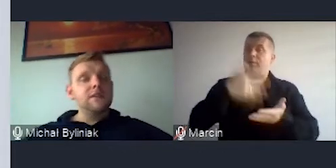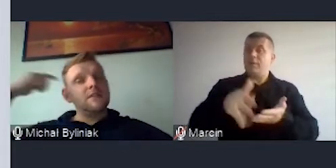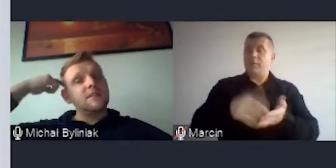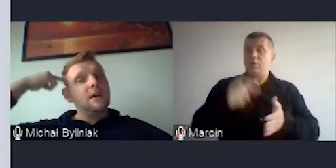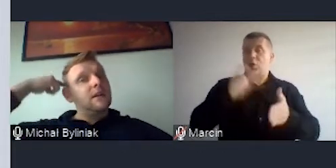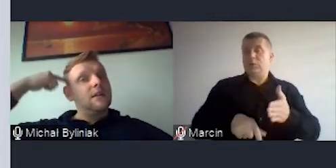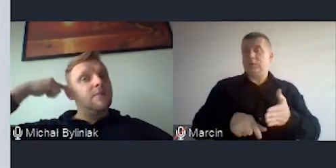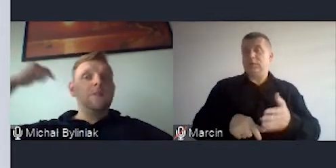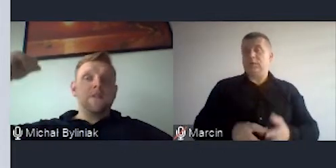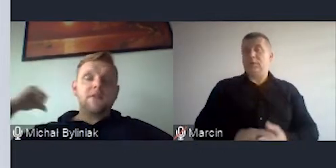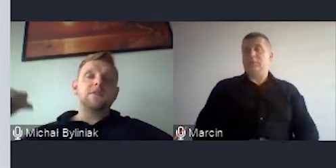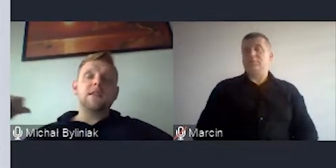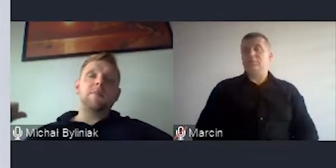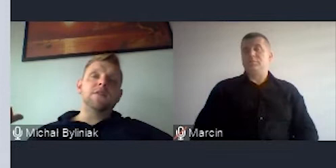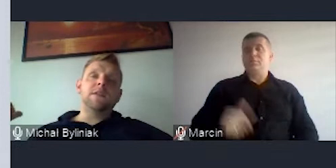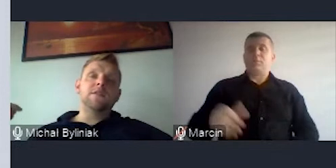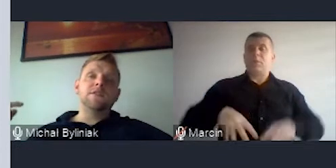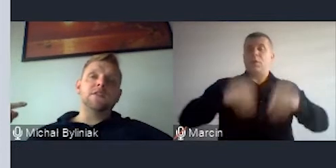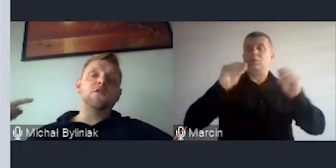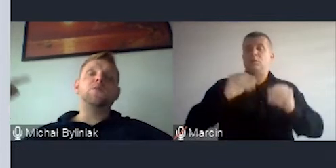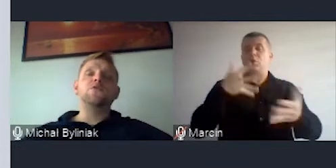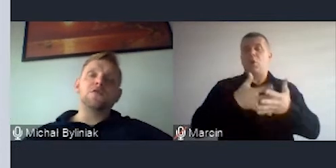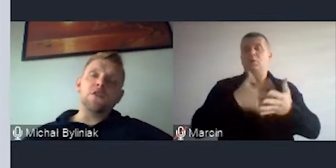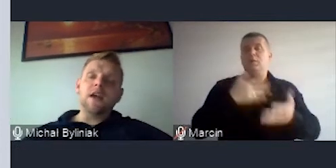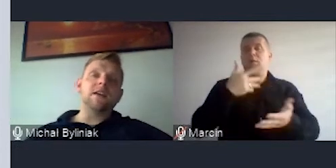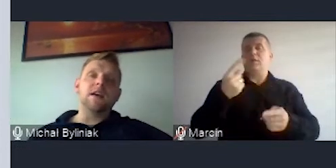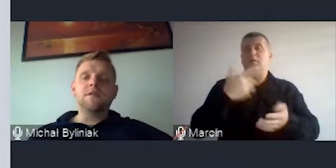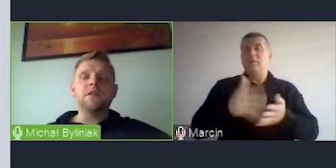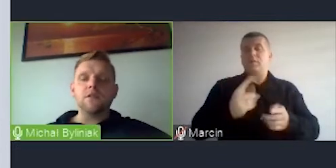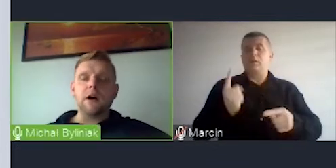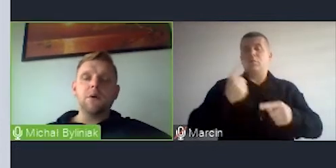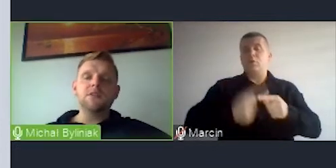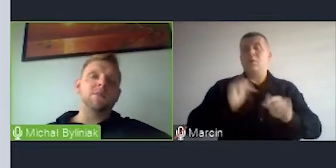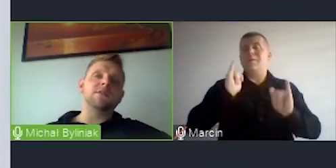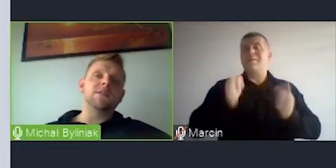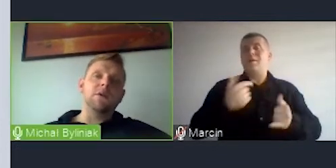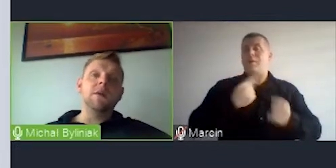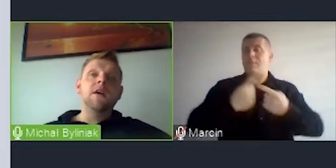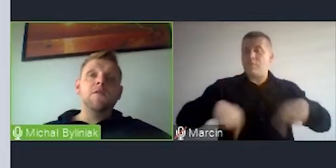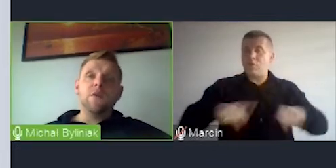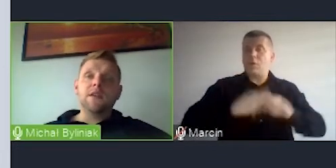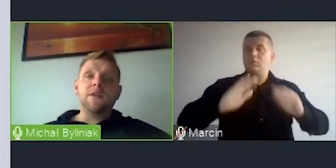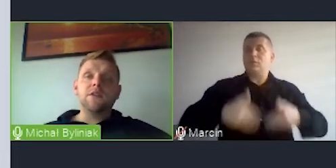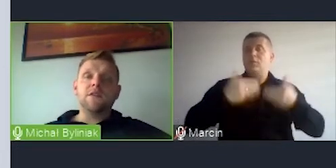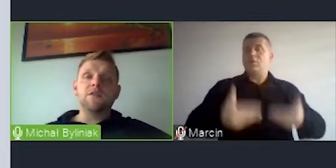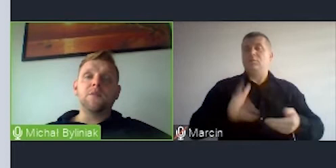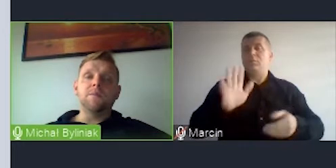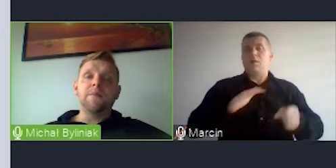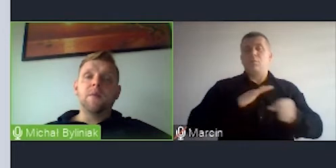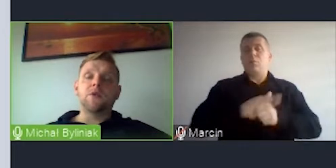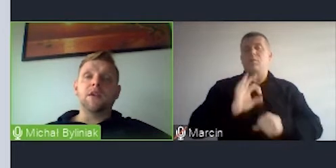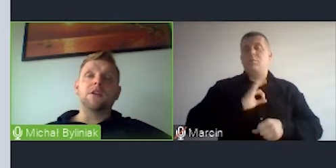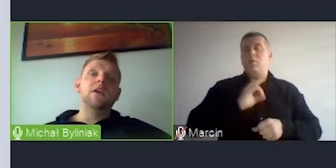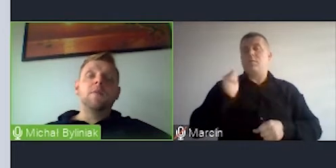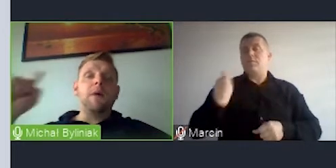Zatem pierwotna ocena planowanych wydatków plus to jakie jak je wykonałem i sprawozdałem, wpływa na kwalifikowalność w moim projekcie.